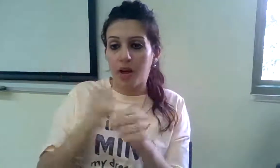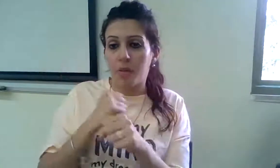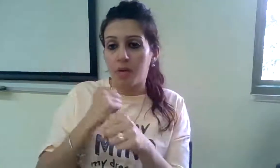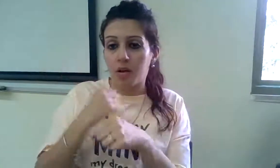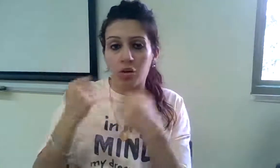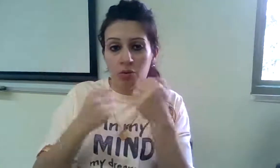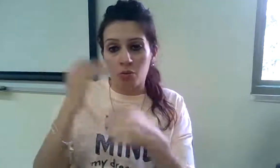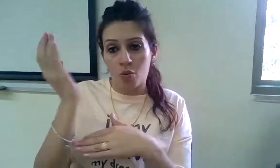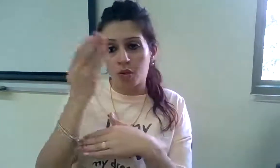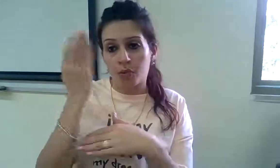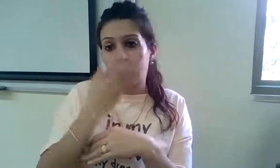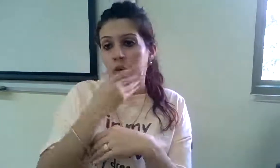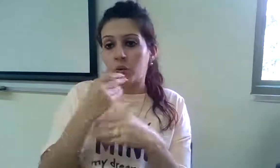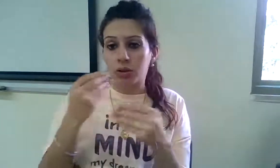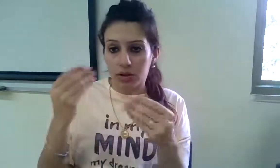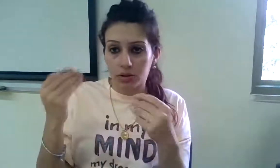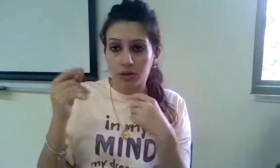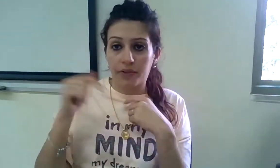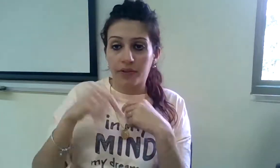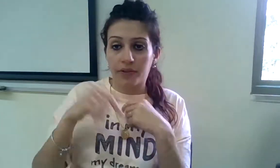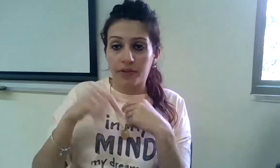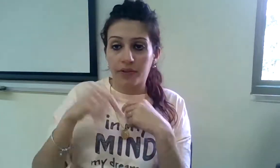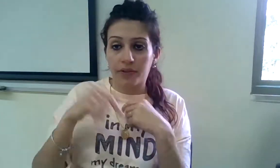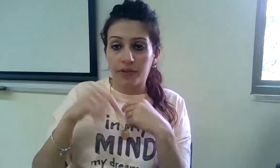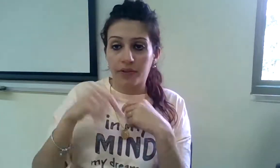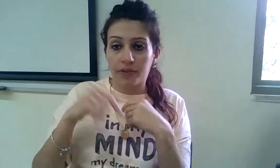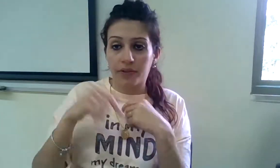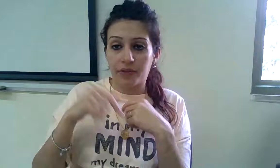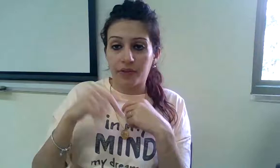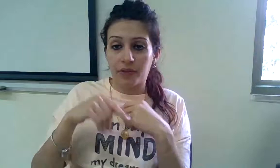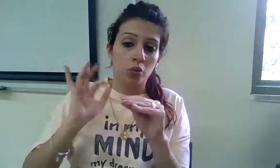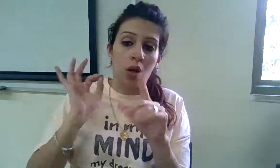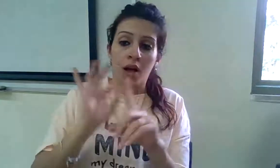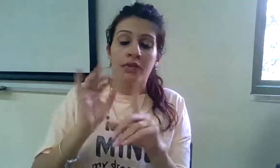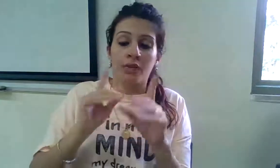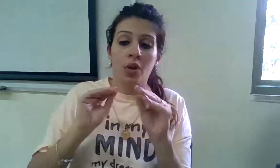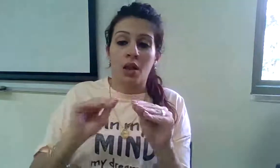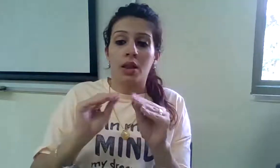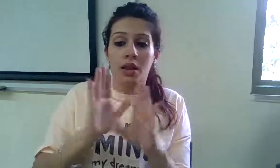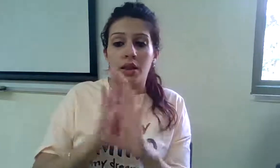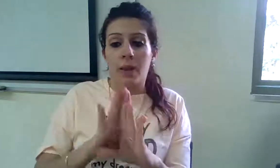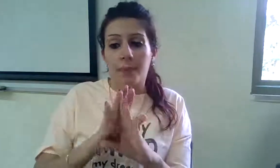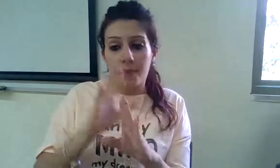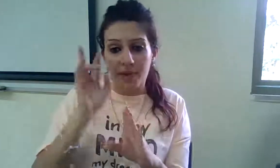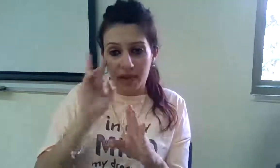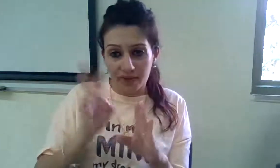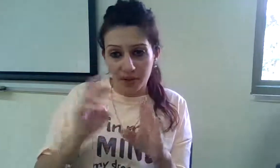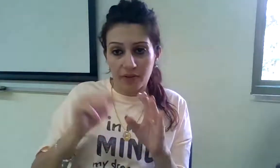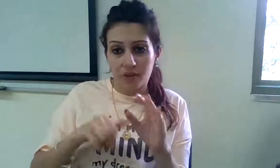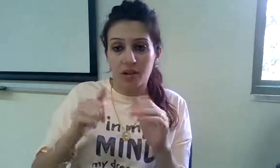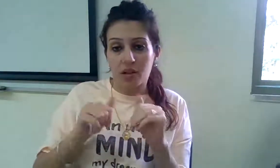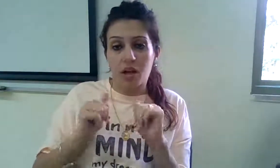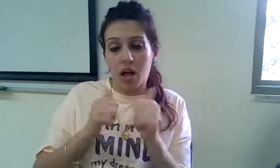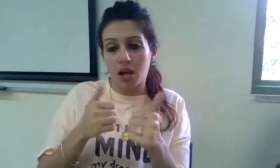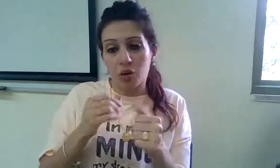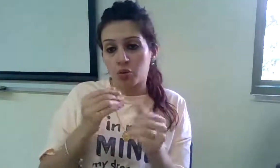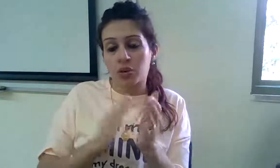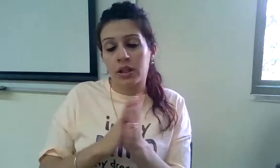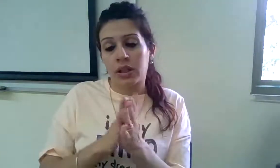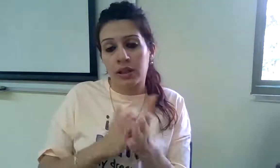إقناعهم بان هذا النظام افضل من النظام التقليدي وهناك مخططات جيدة حيث يمكن للأهل